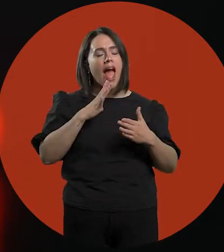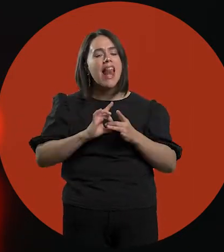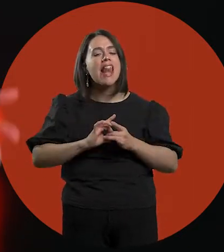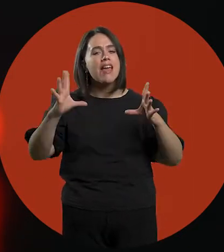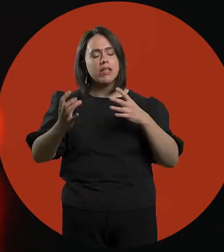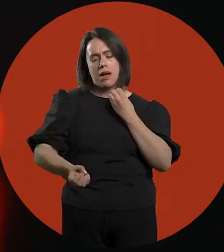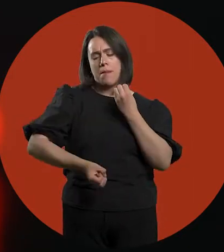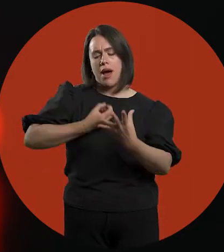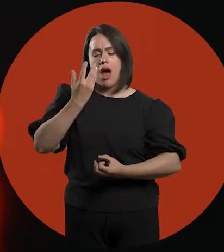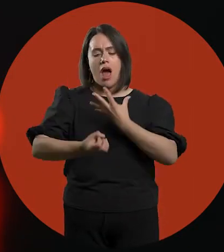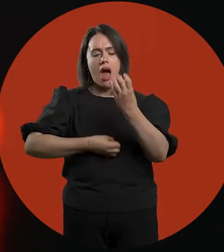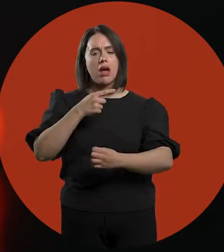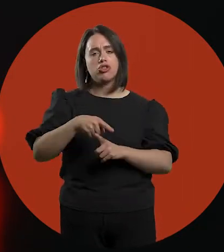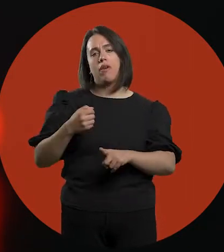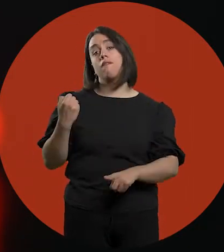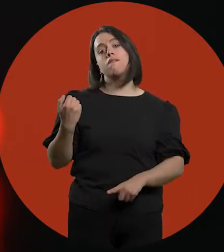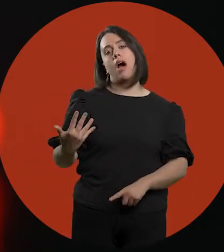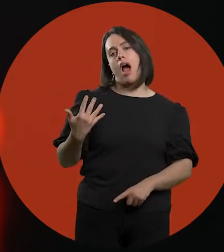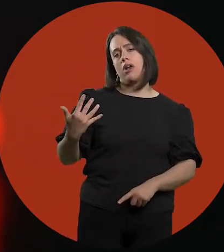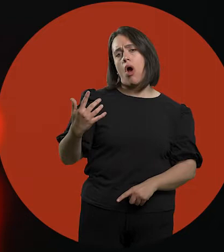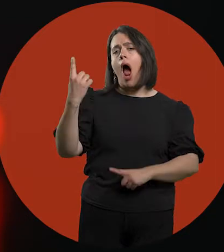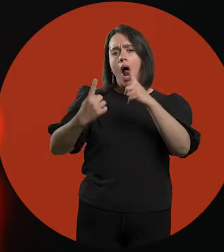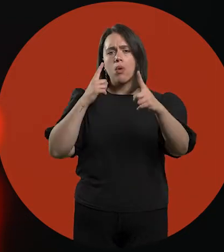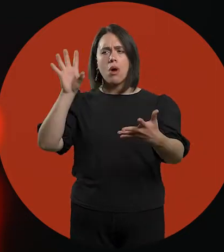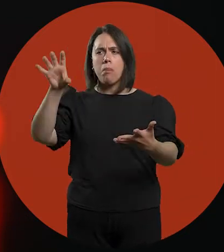y es una de las cosas que valoro mucho. No en todos los lugares te podés expresar